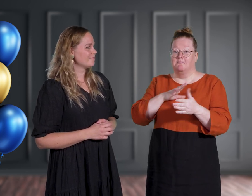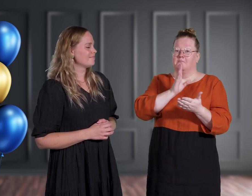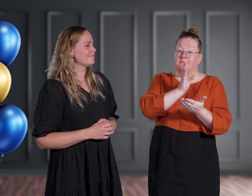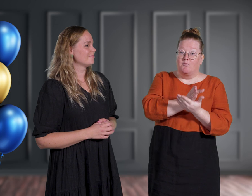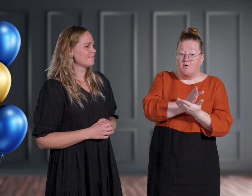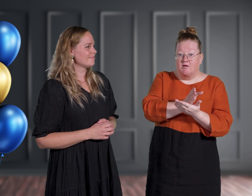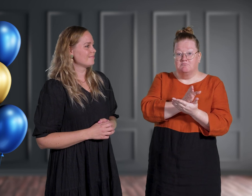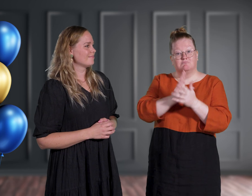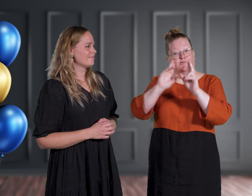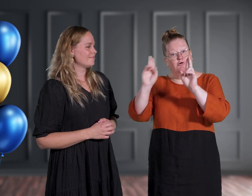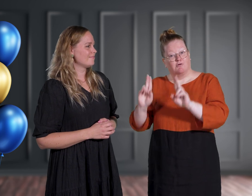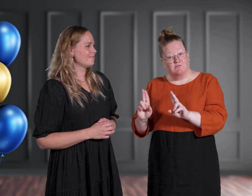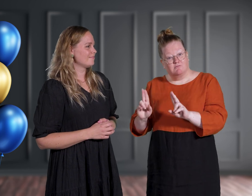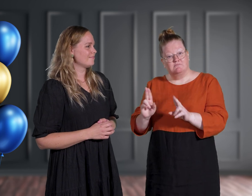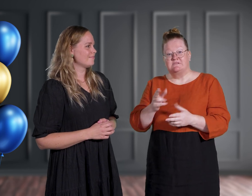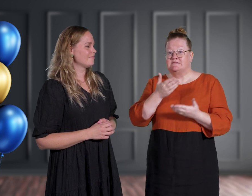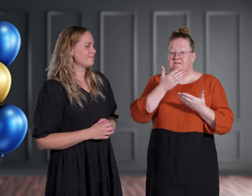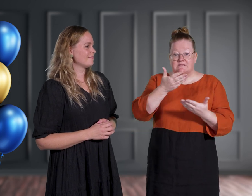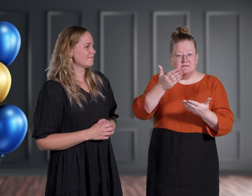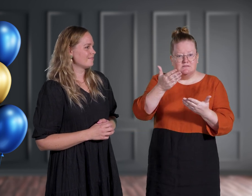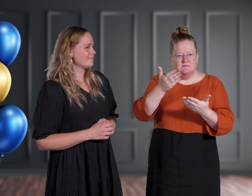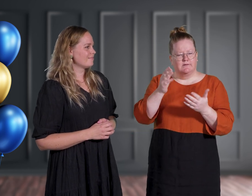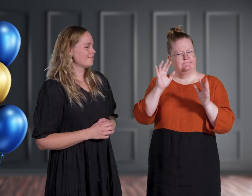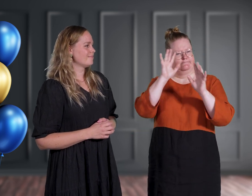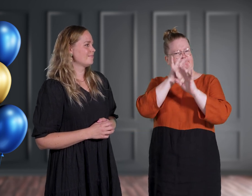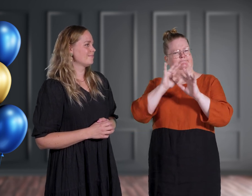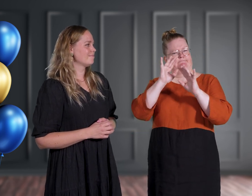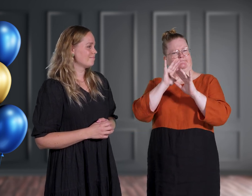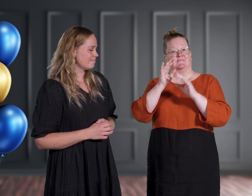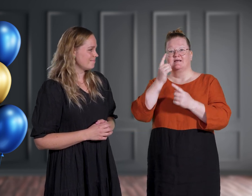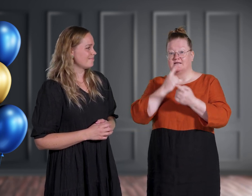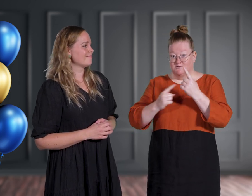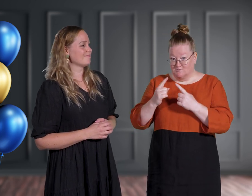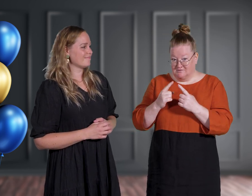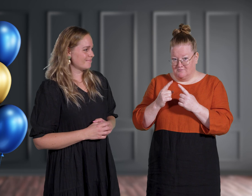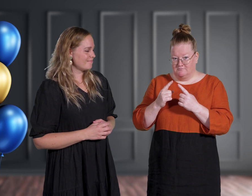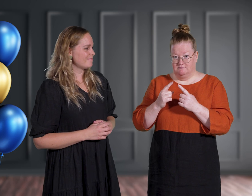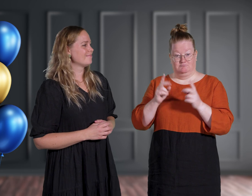Ohjelmassa on puheita, onnitteluja ja kiitoksia sekä pohdintaa ja keskustelua.